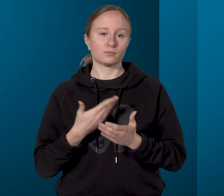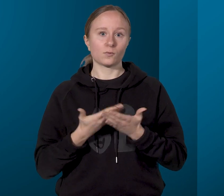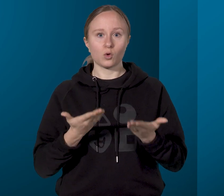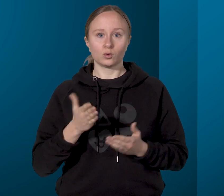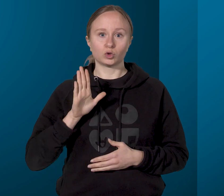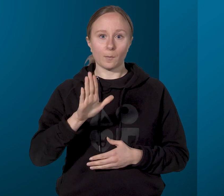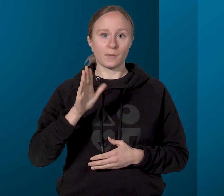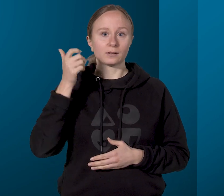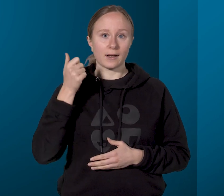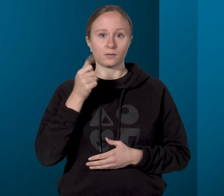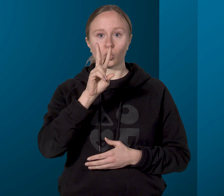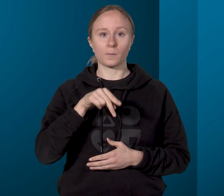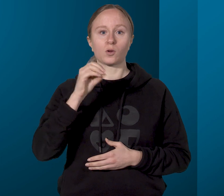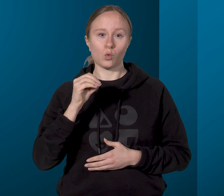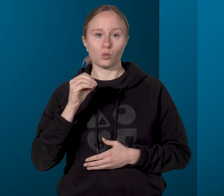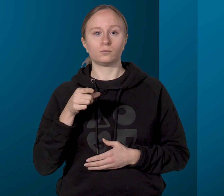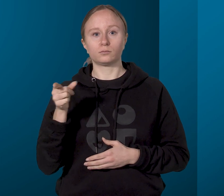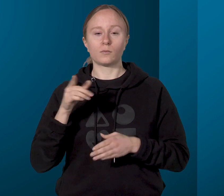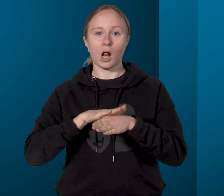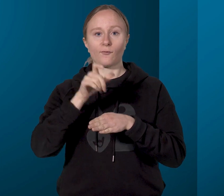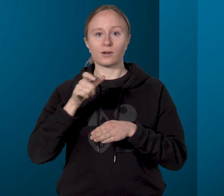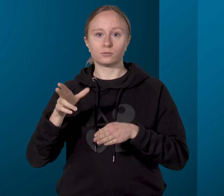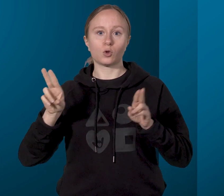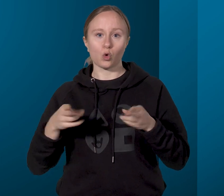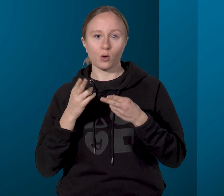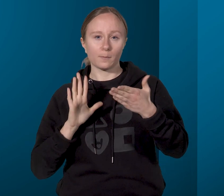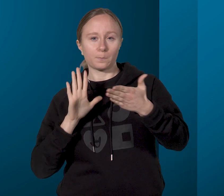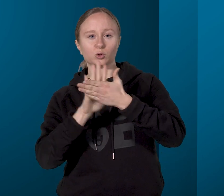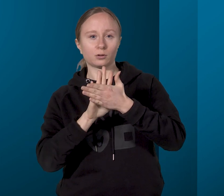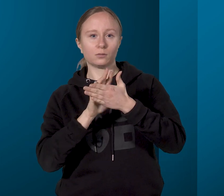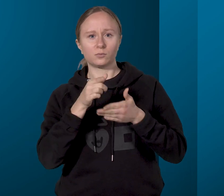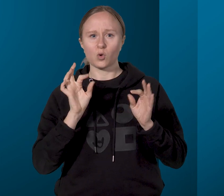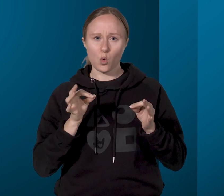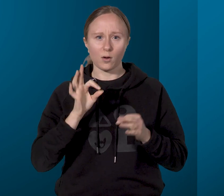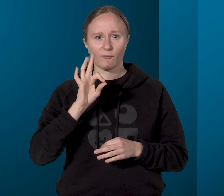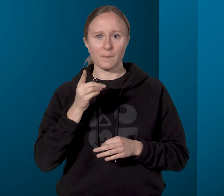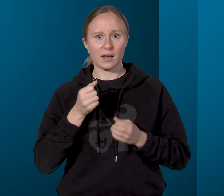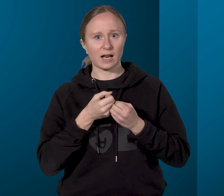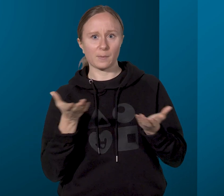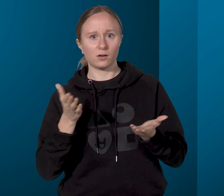StopKela 2.0 är användarnas nya protest mot hur FPA tillhandahåller -